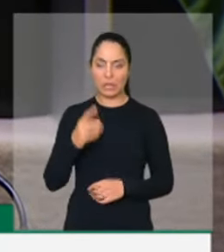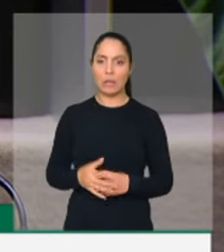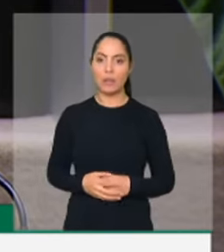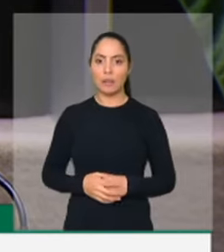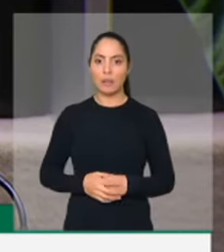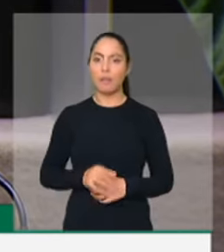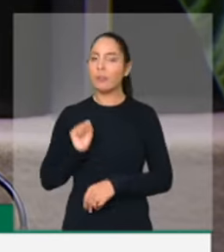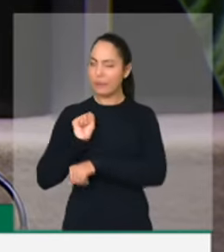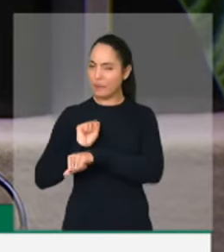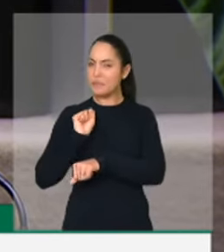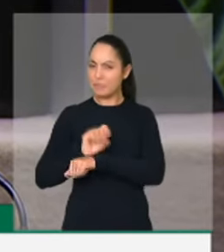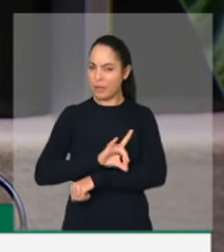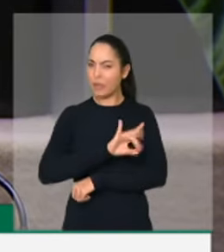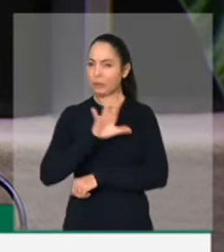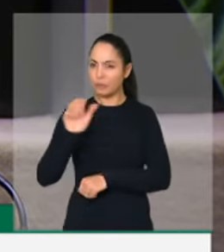DIA DE SUBIR NA TRIBUNA DESTA CASA, LÍDER BOHN GASS, PARA